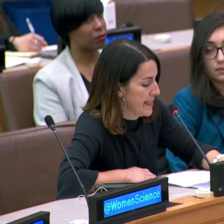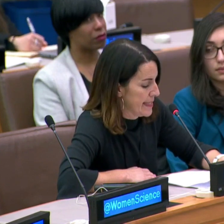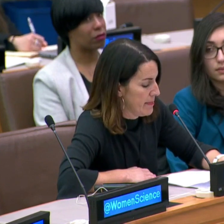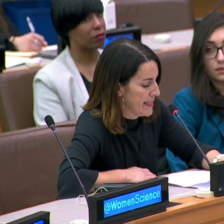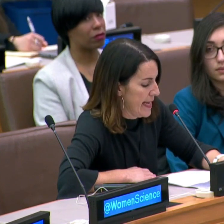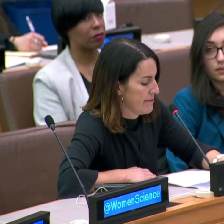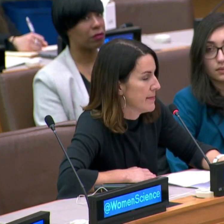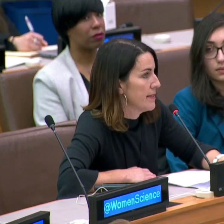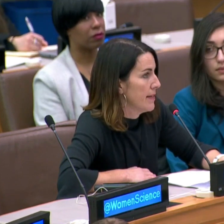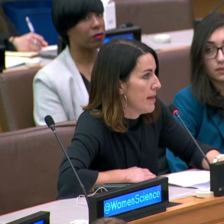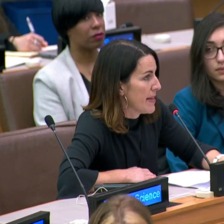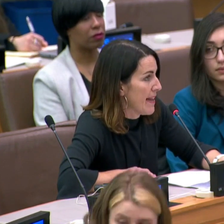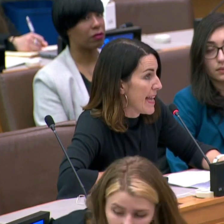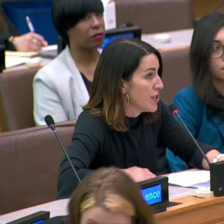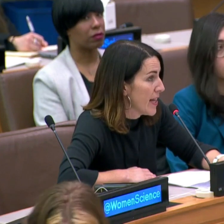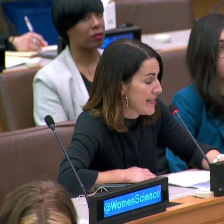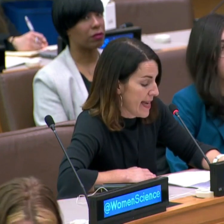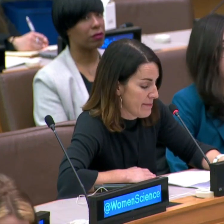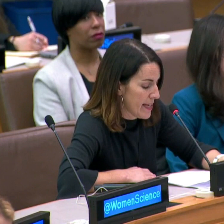discapacidad de aprendizaje. Sin embargo,